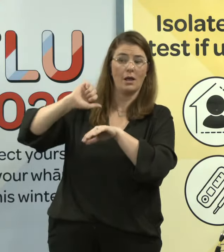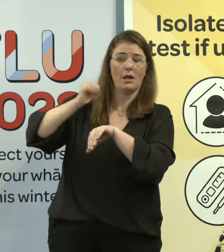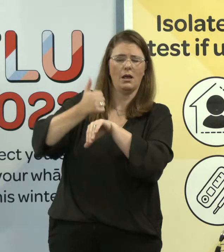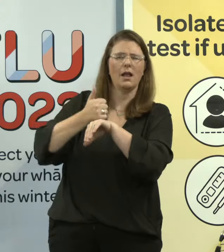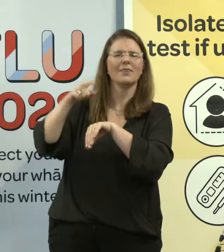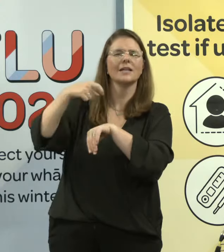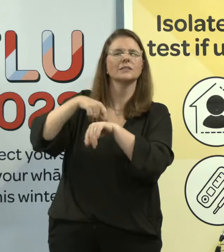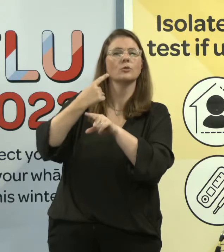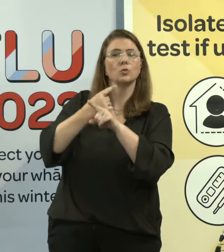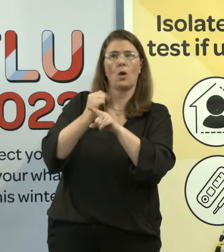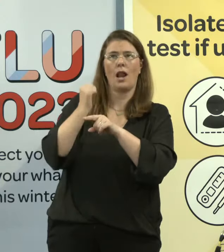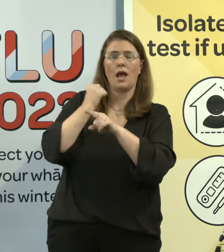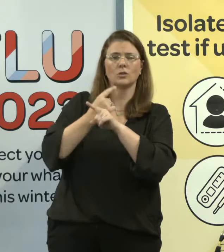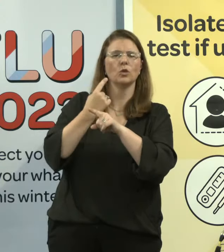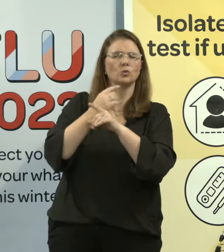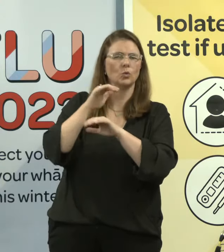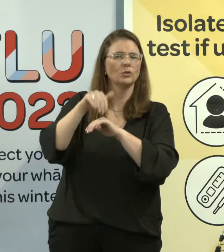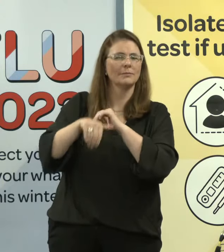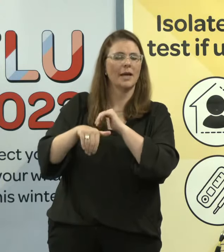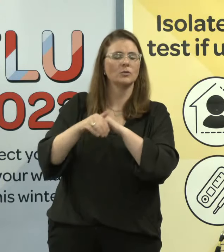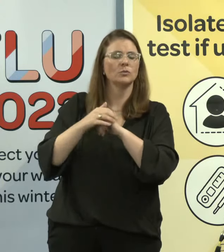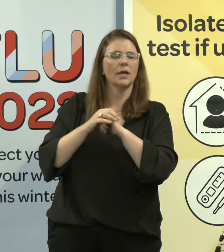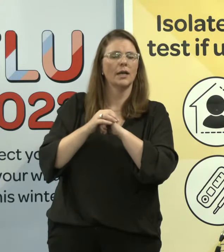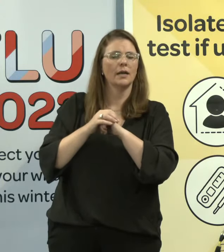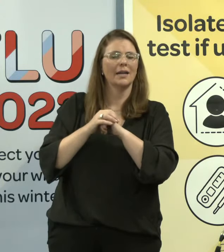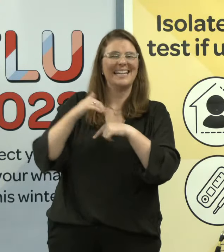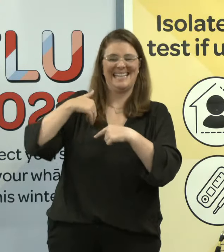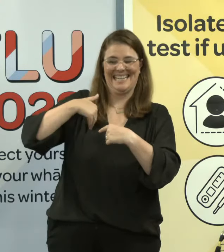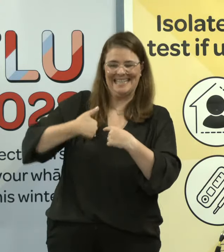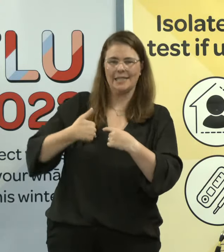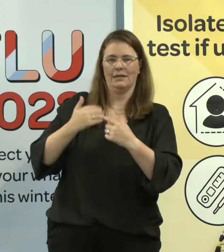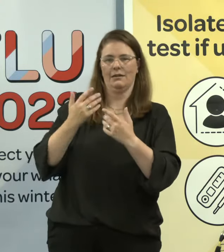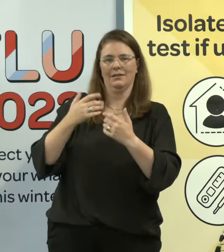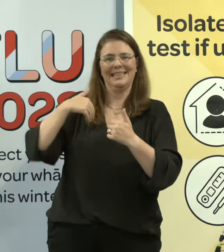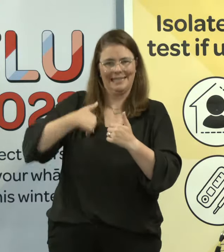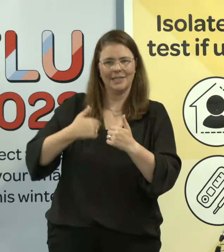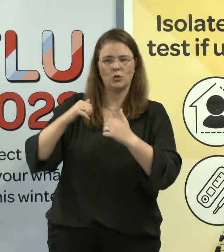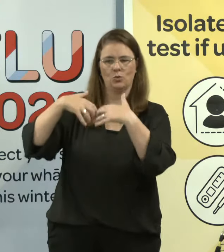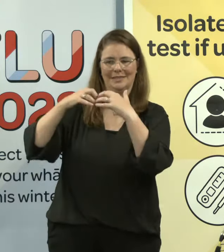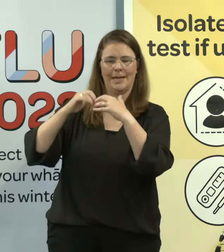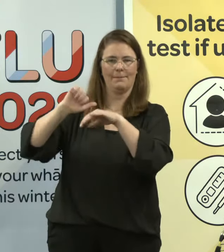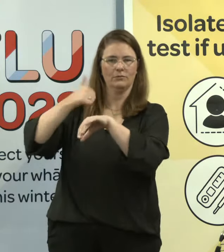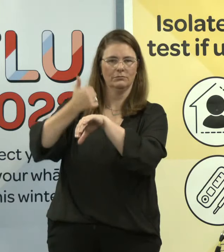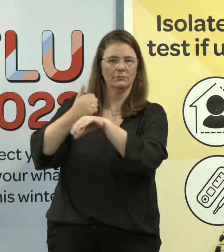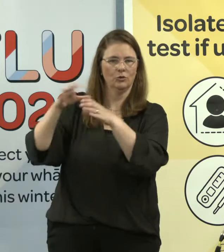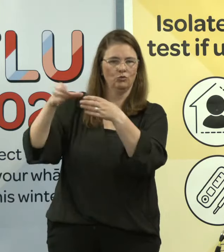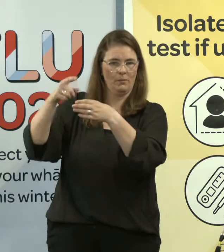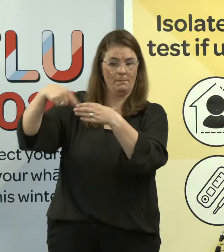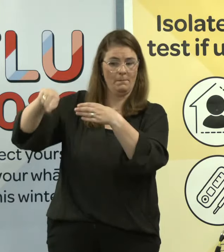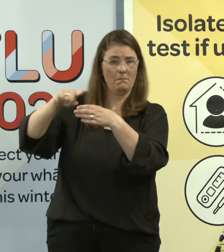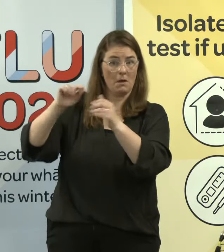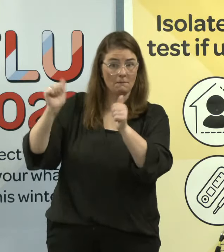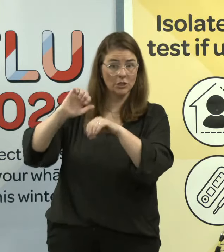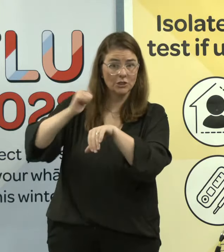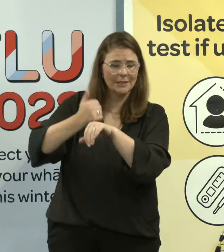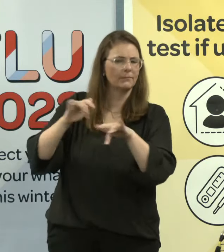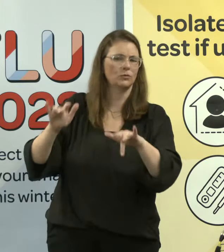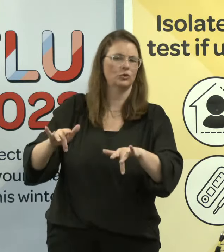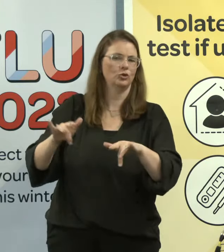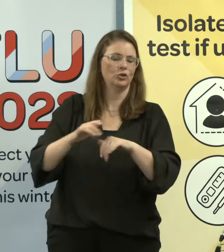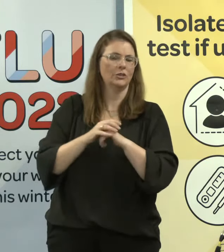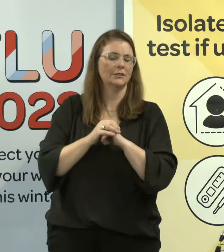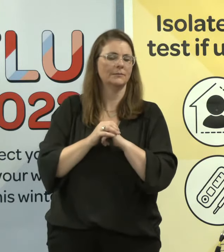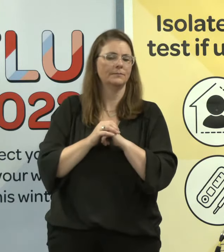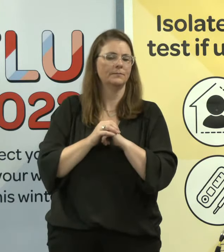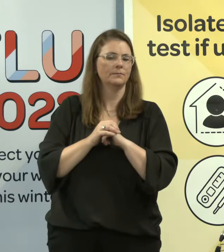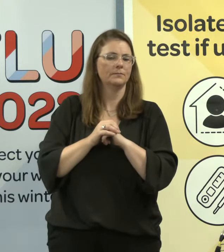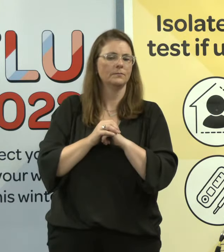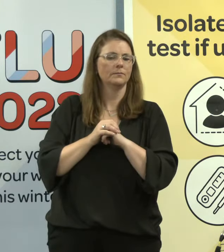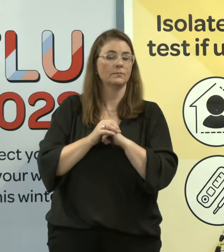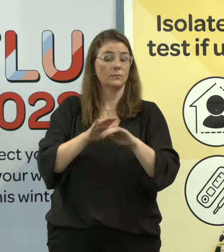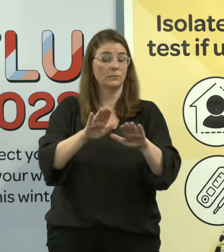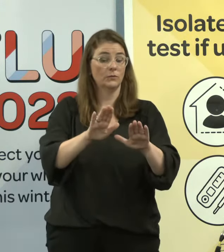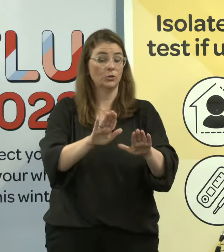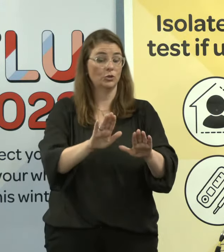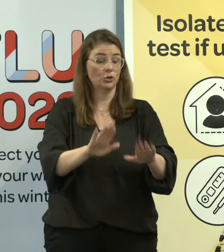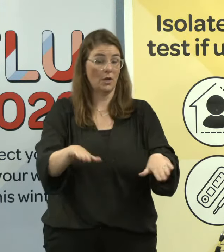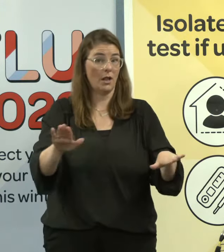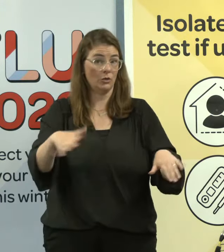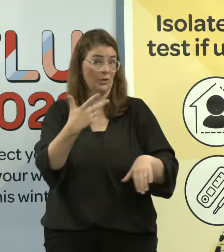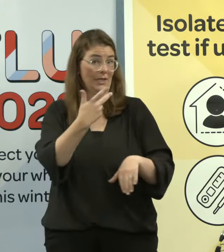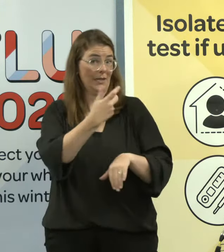te roopu mahi ake, kaore au i te